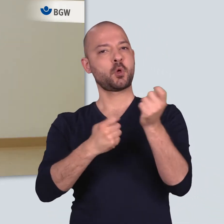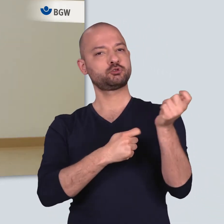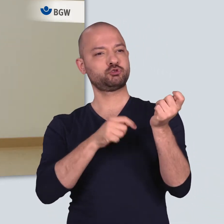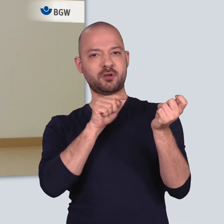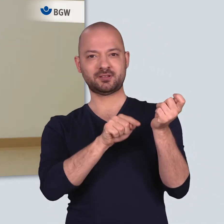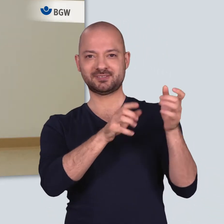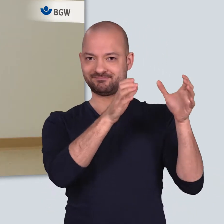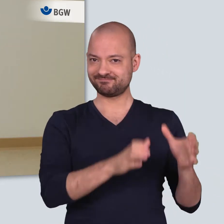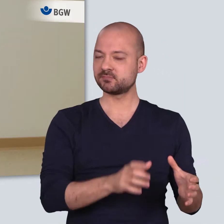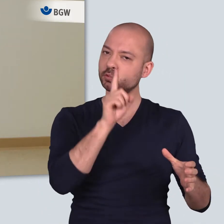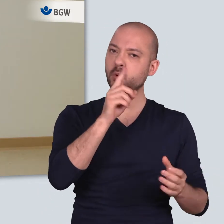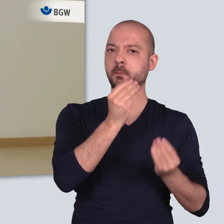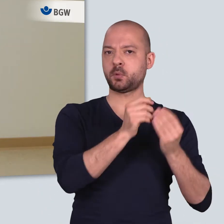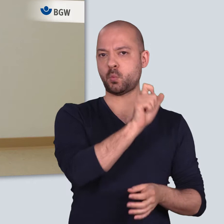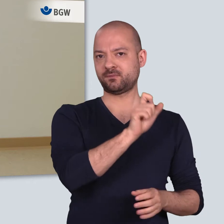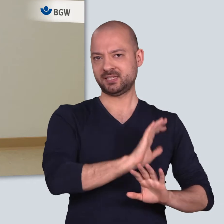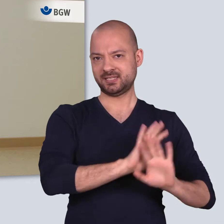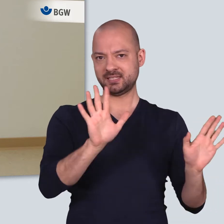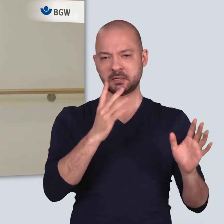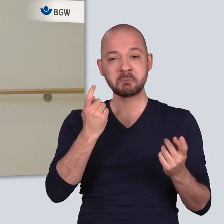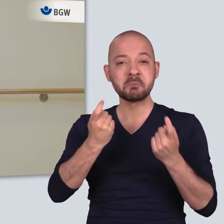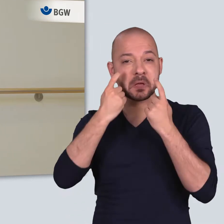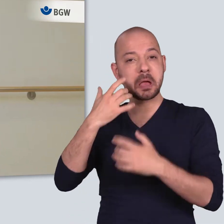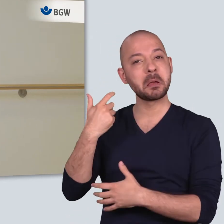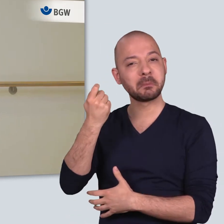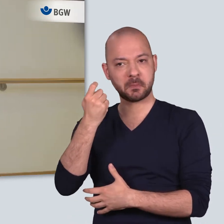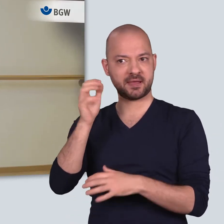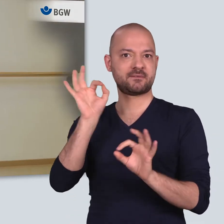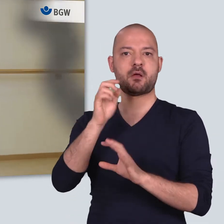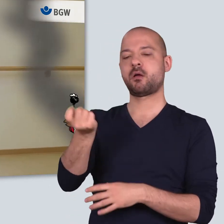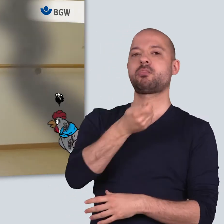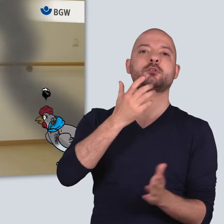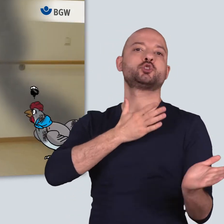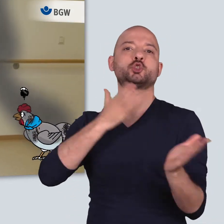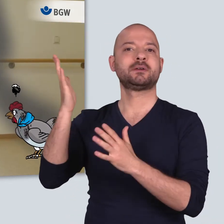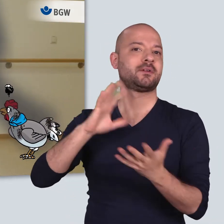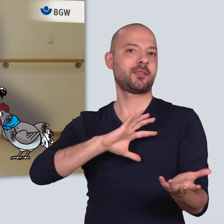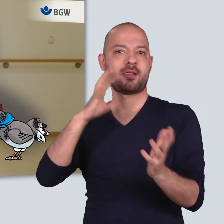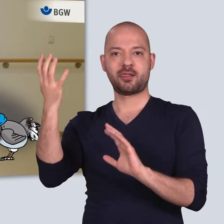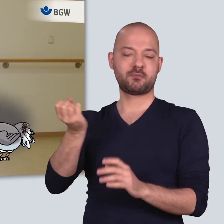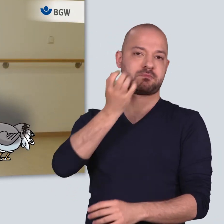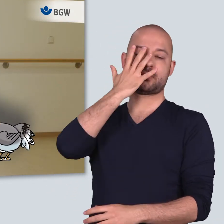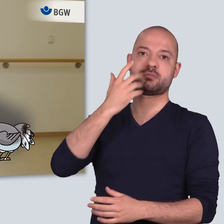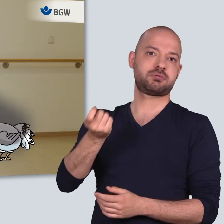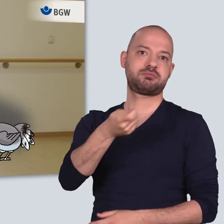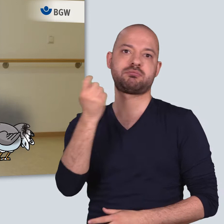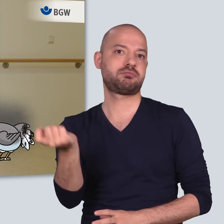Den Feuerlöscher dürfen sich nur Profis schnappen. So ein Ding im Arm sieht zwar cool aus, kann aber ganz schön ins Auge gehen.